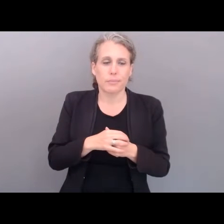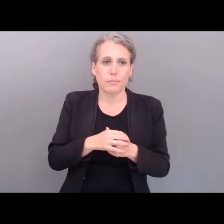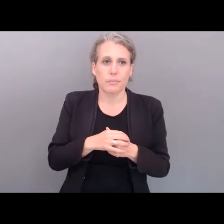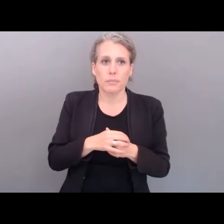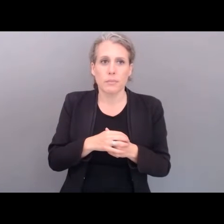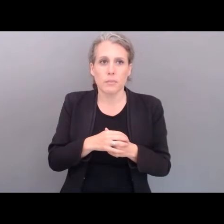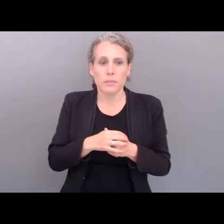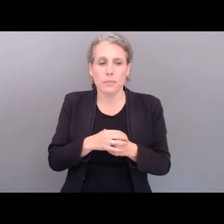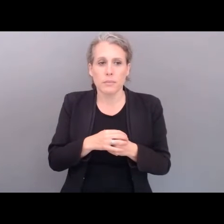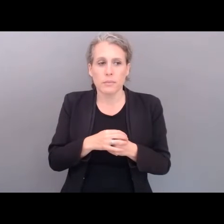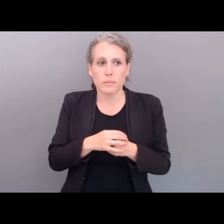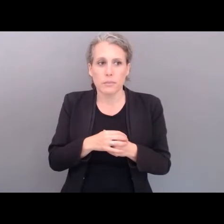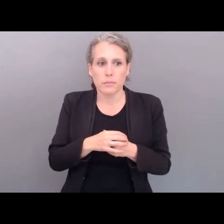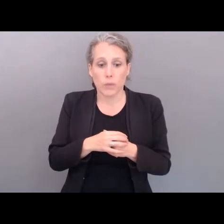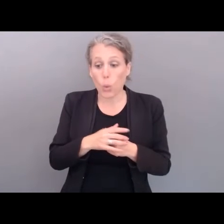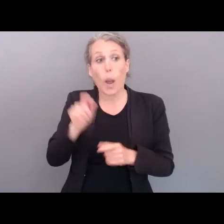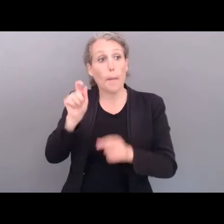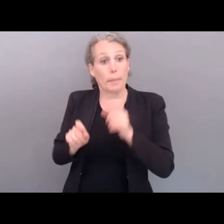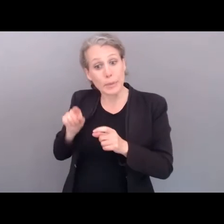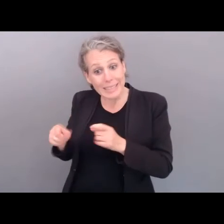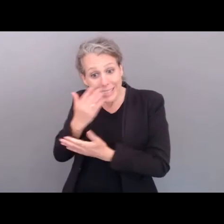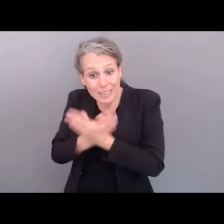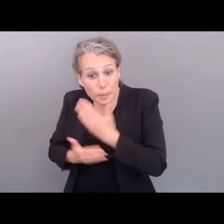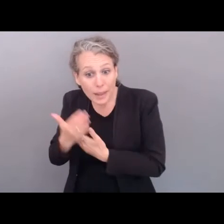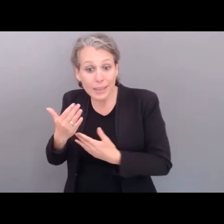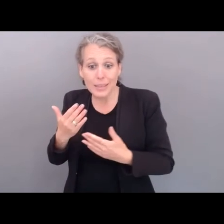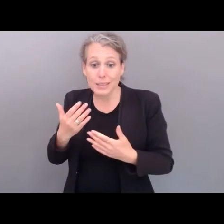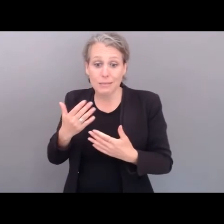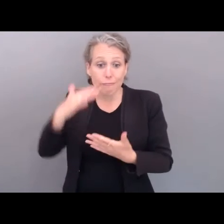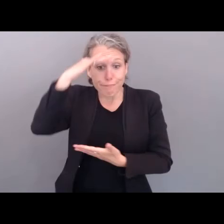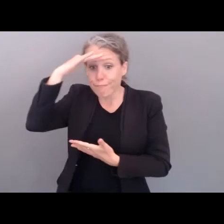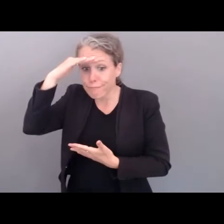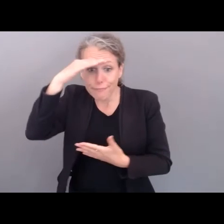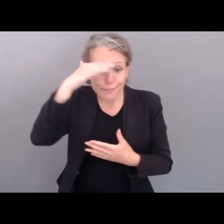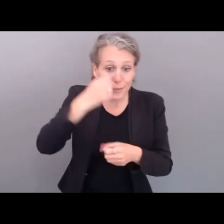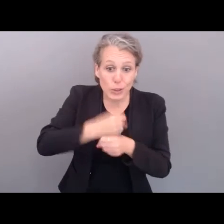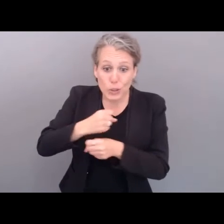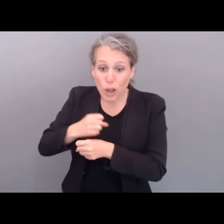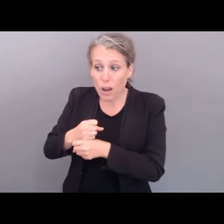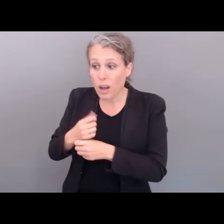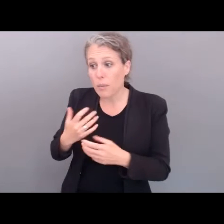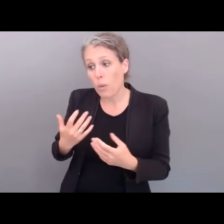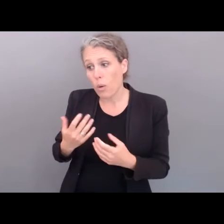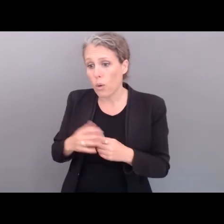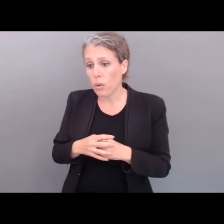por lo que será difícil para las personas con discapacidad, especialmente para las personas con